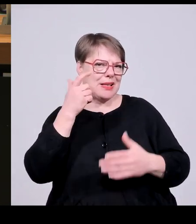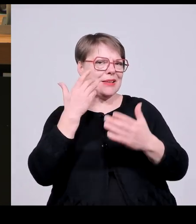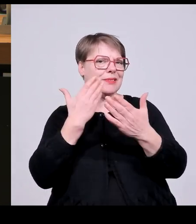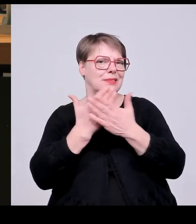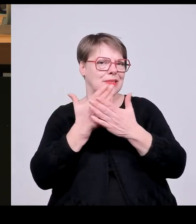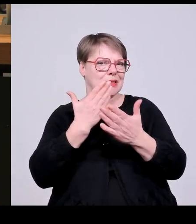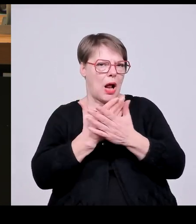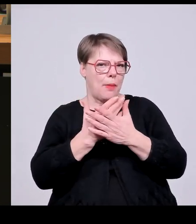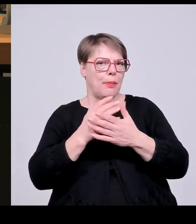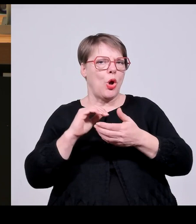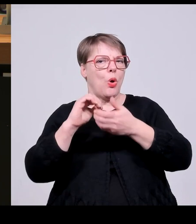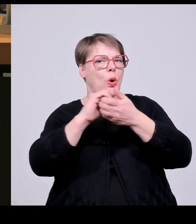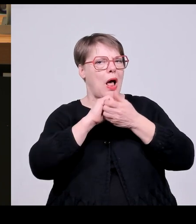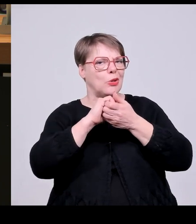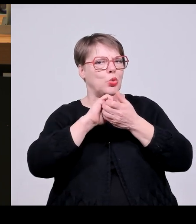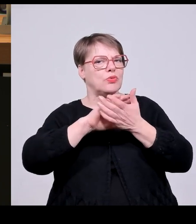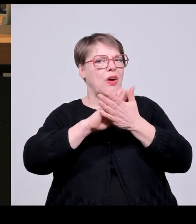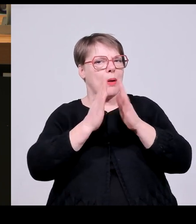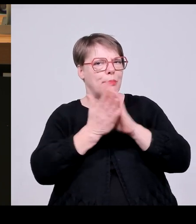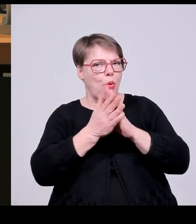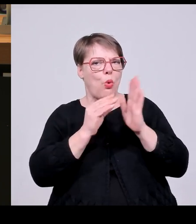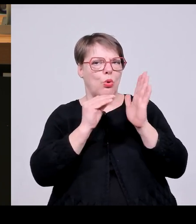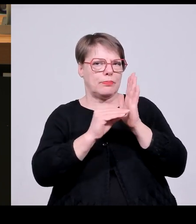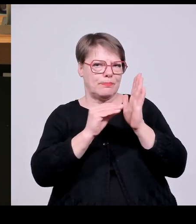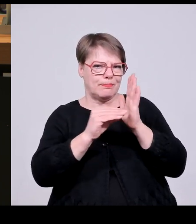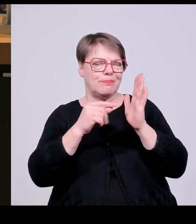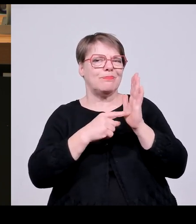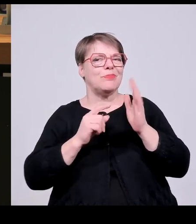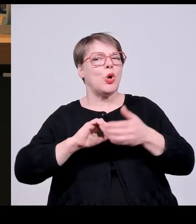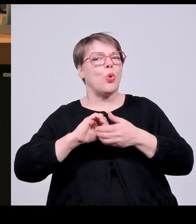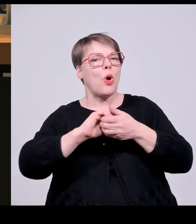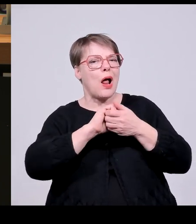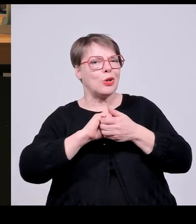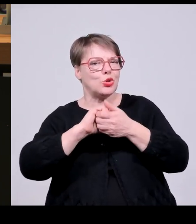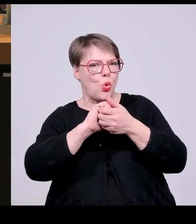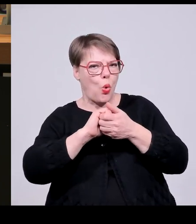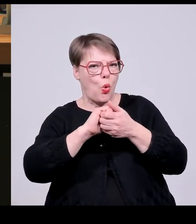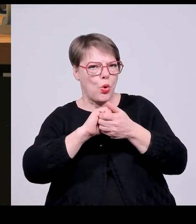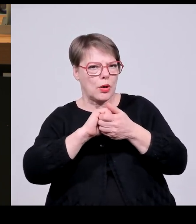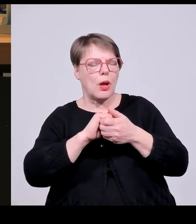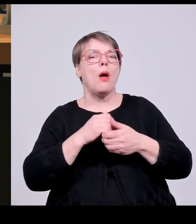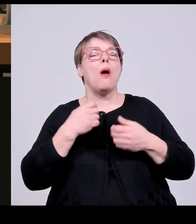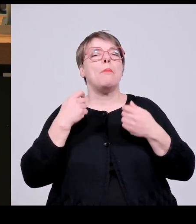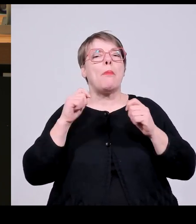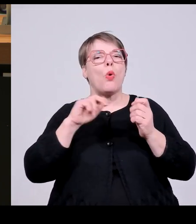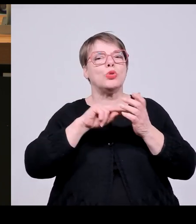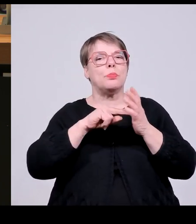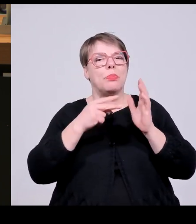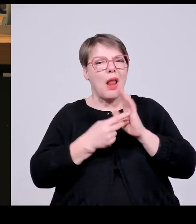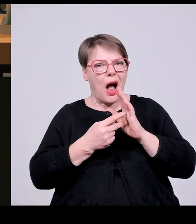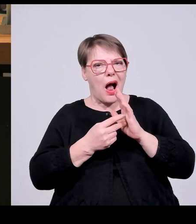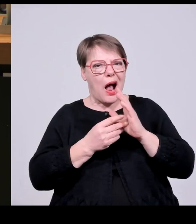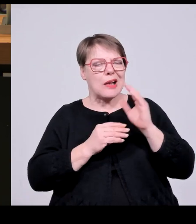Das ist, glaube ich, ganz wichtig, dass man das nicht vergisst. Und auch die Beschleunigung steht auf dem Zettel der Koalition.